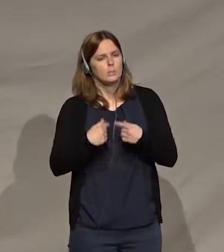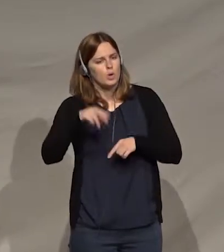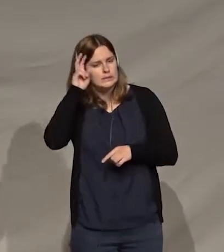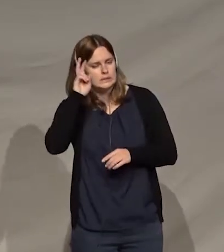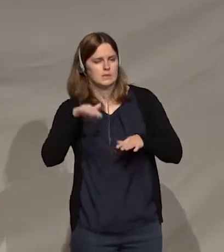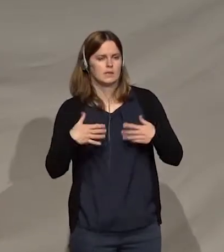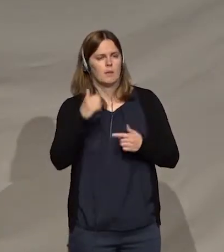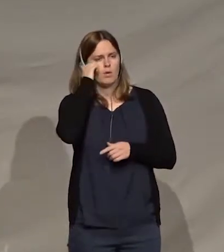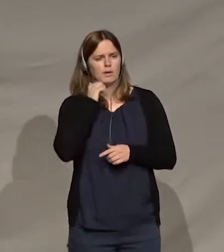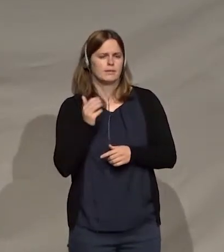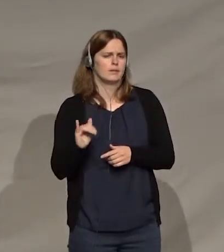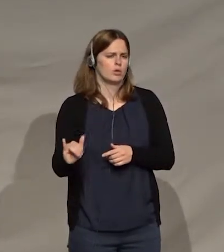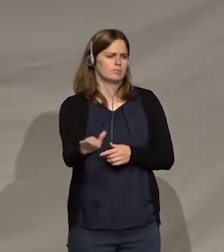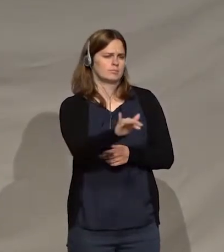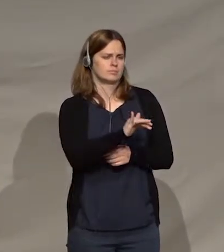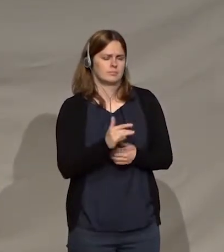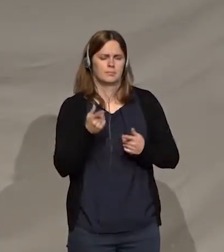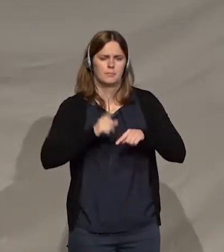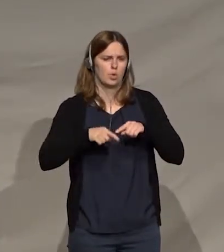stačí jednoduše navštívit RoboBraille.org,